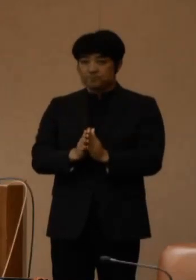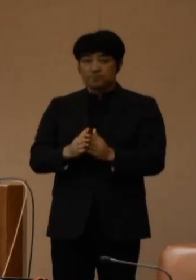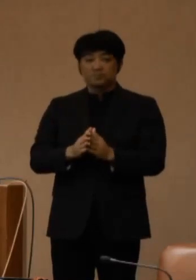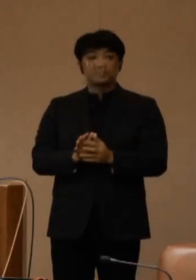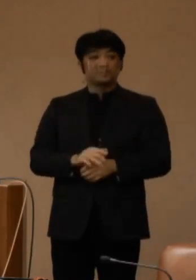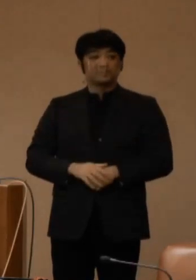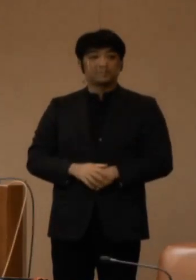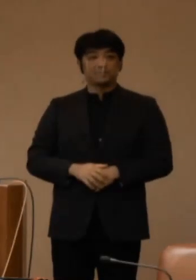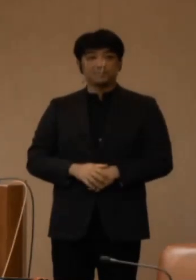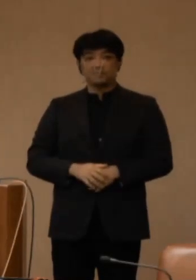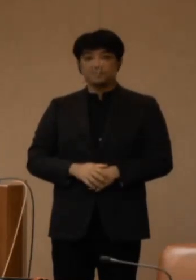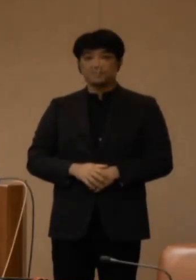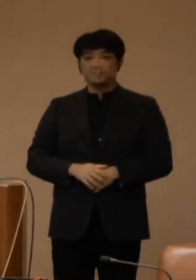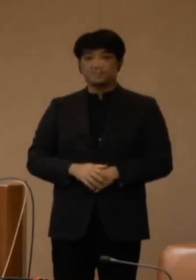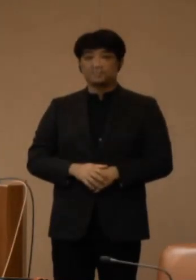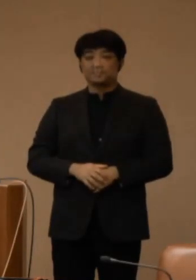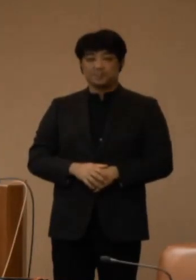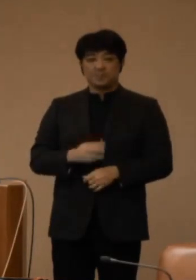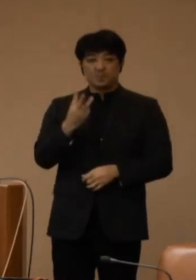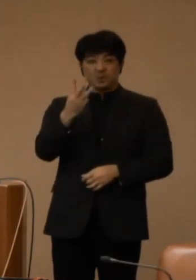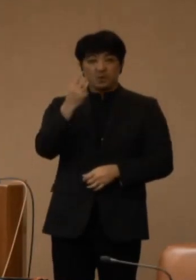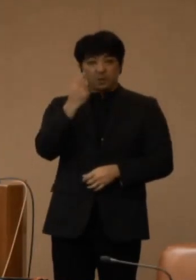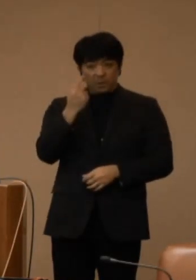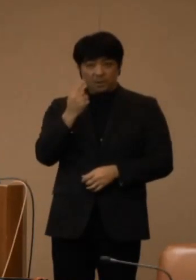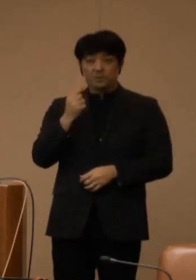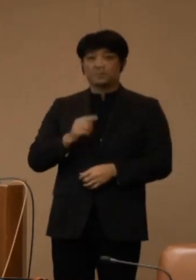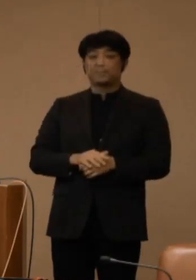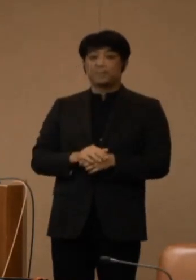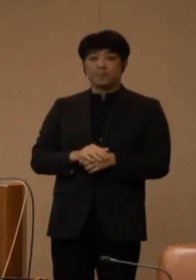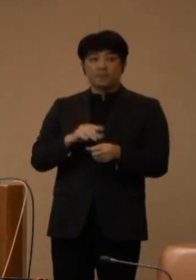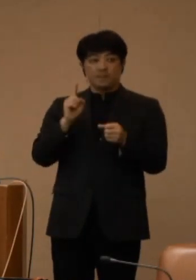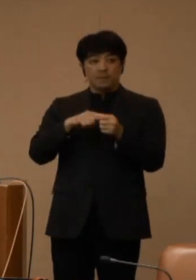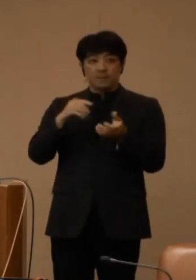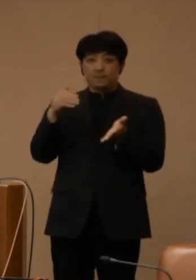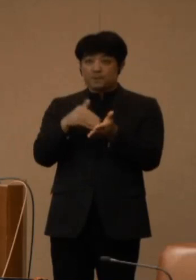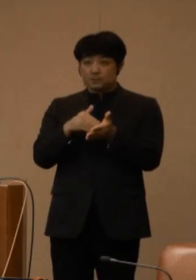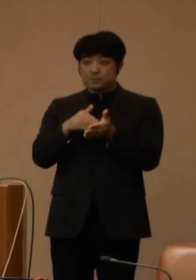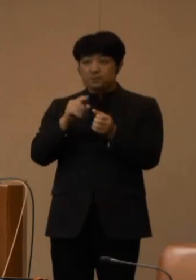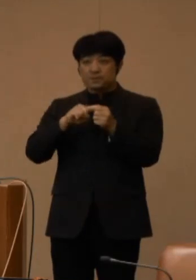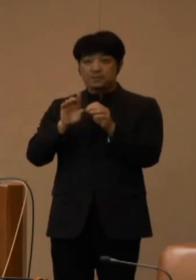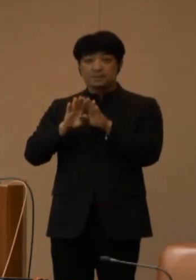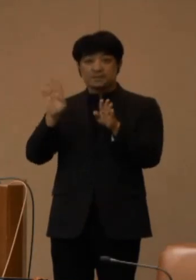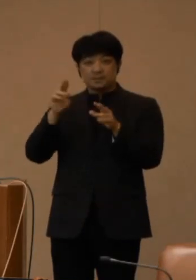３つ目は、帰省および、年末年始の行事についてです。